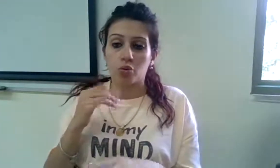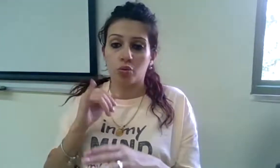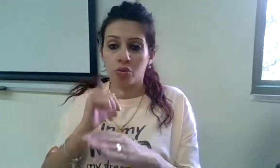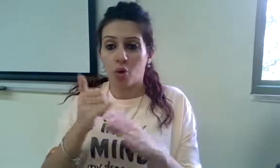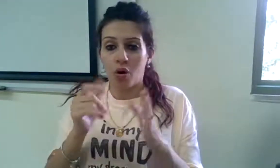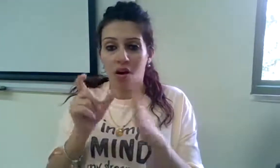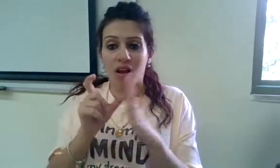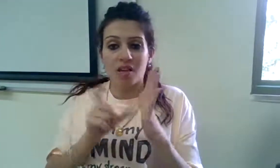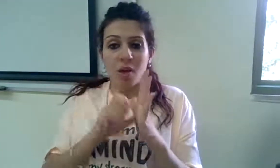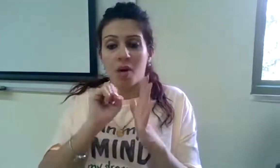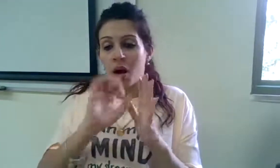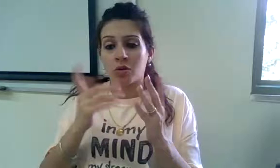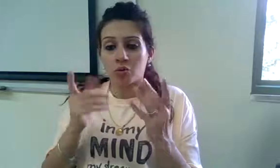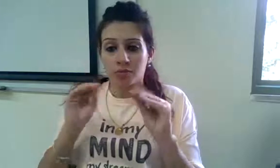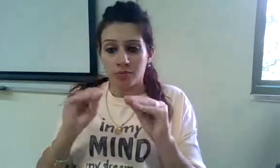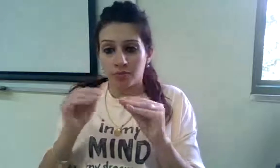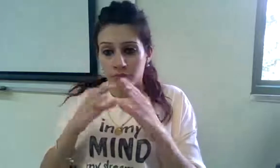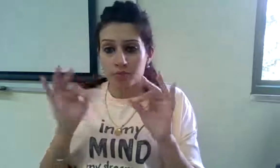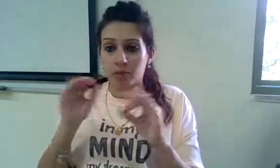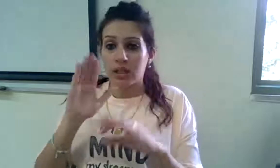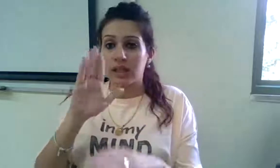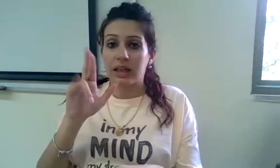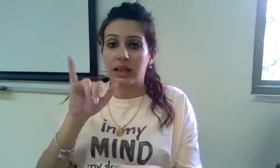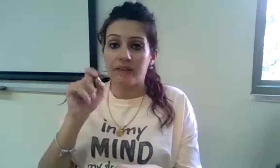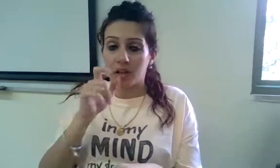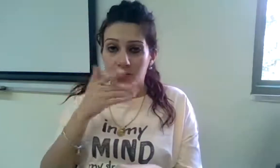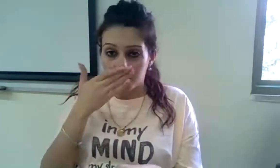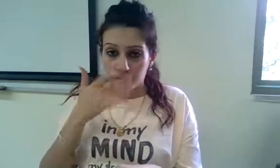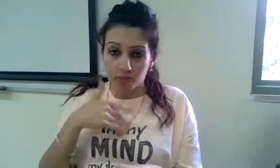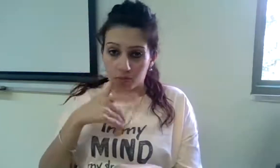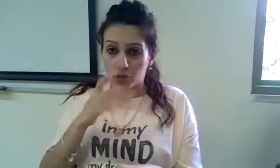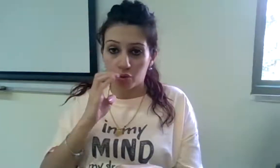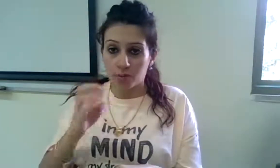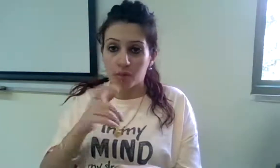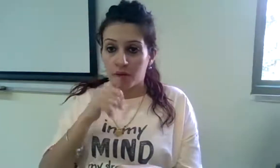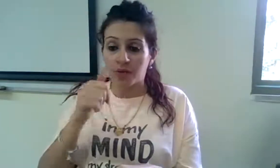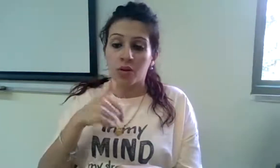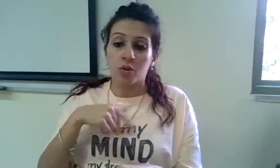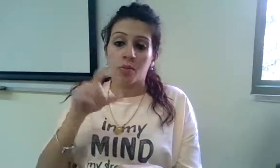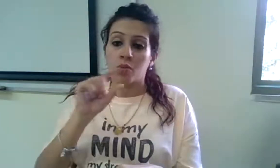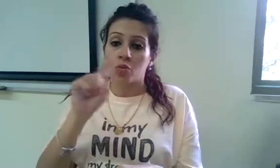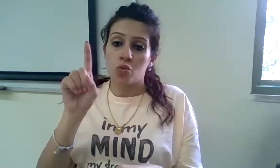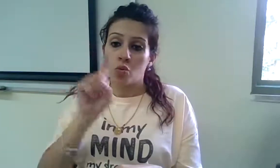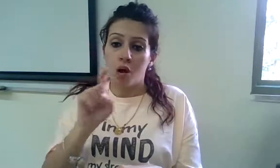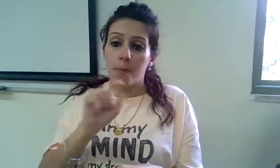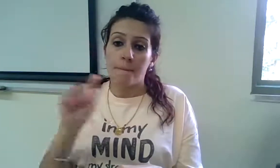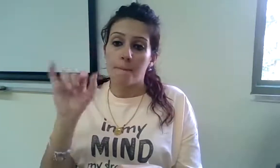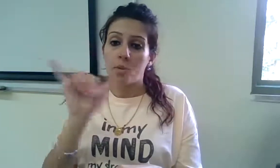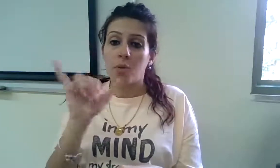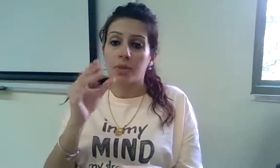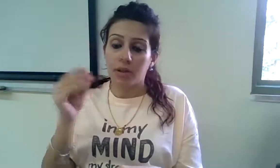التي تمكن جميع الأهالي من التمثيل المناسب لكي يكون لهم رأي